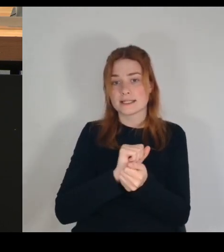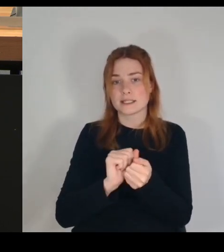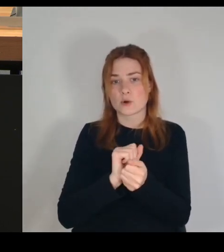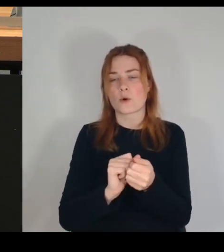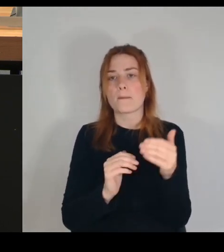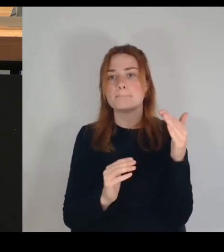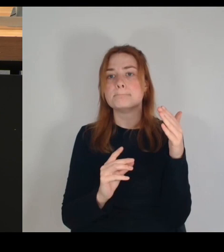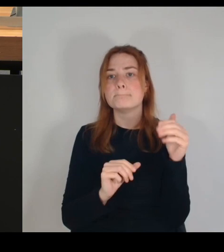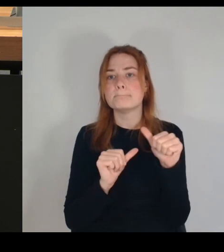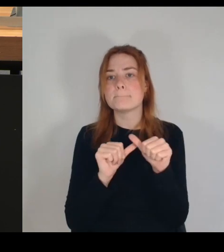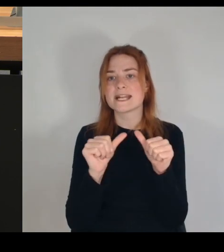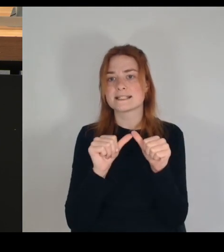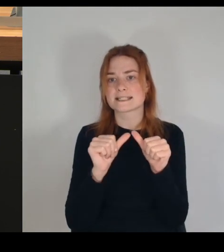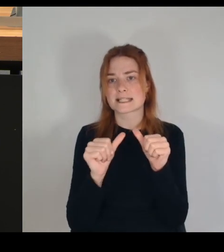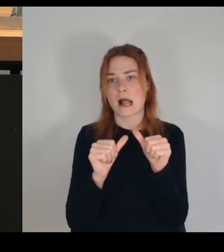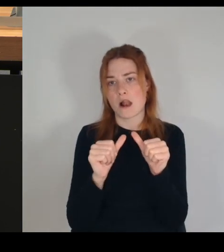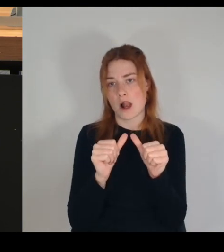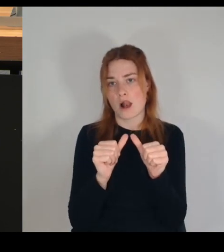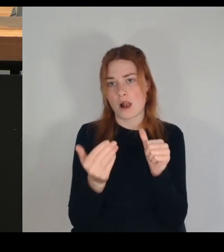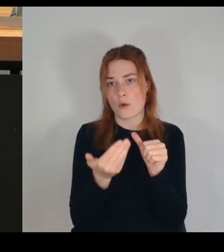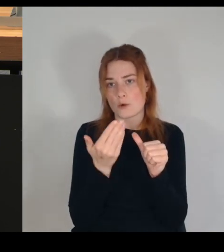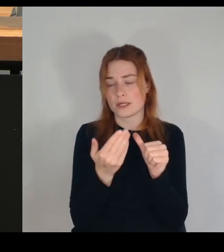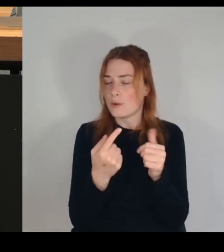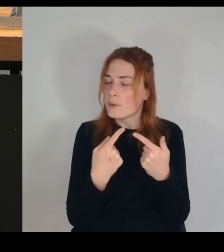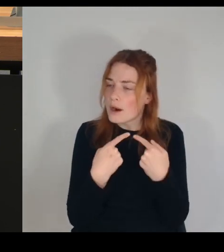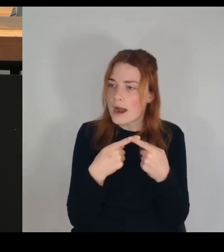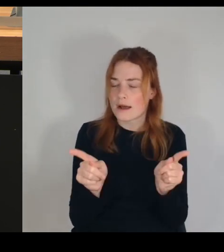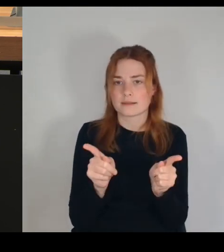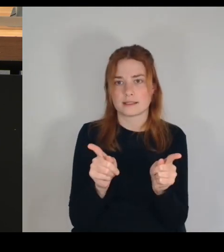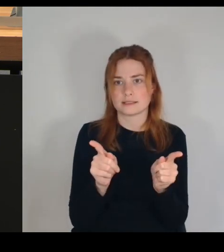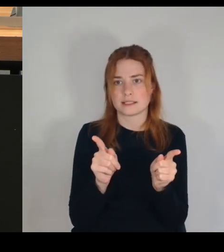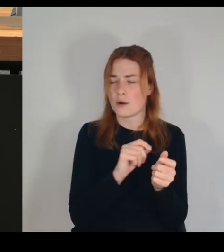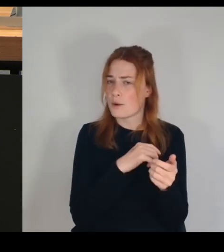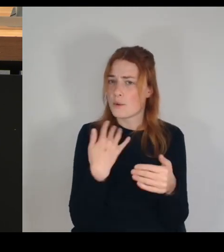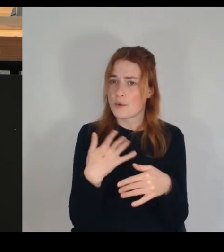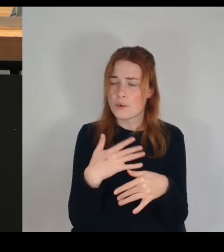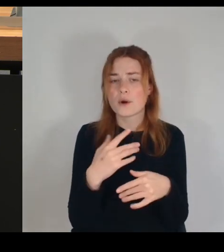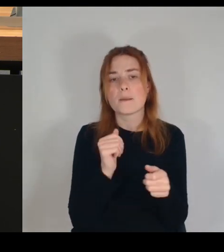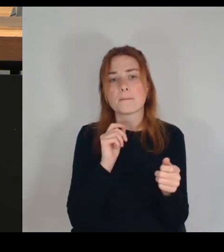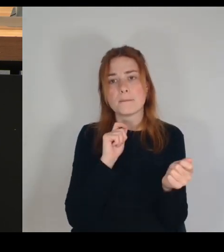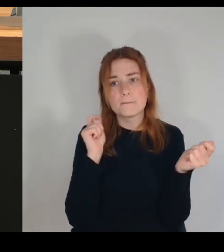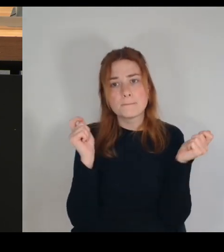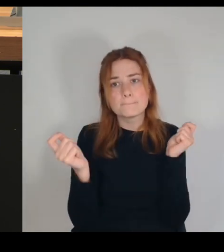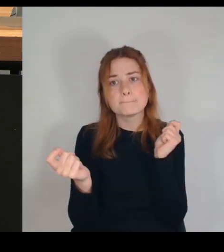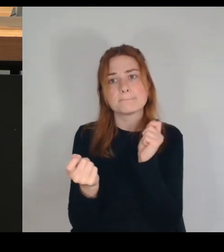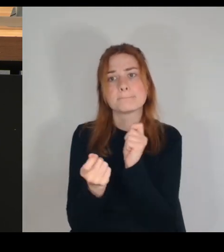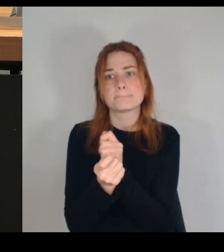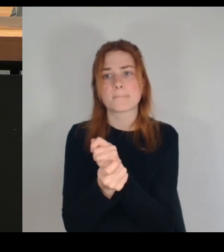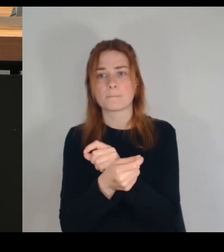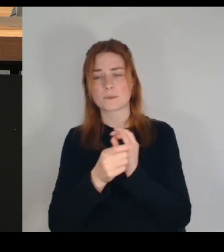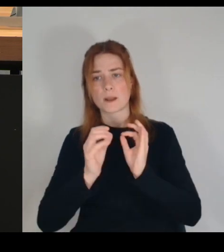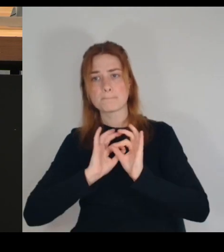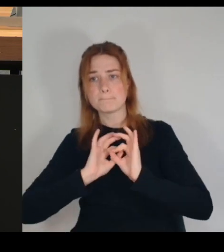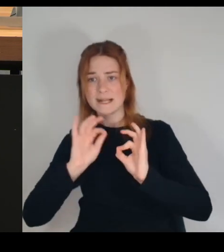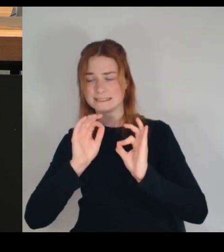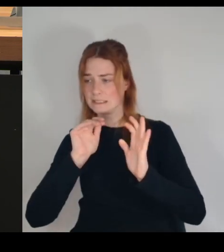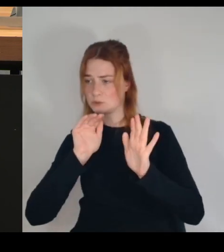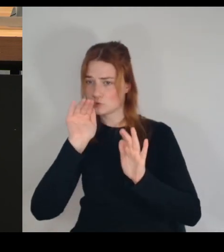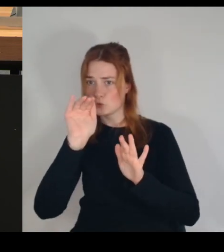Und die finden wir sehr gut. Und die wird sich auch weiter verstetigen. Wir brauchen die Fachkräfte bei uns, beim Land. Wir erleben gerade, wie teuer es ist,